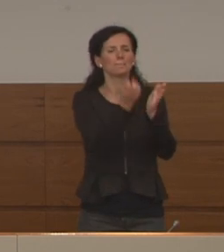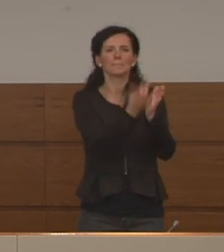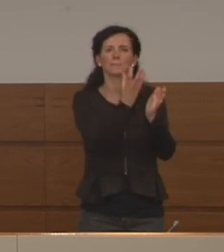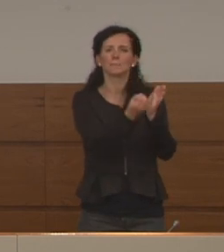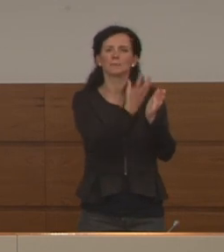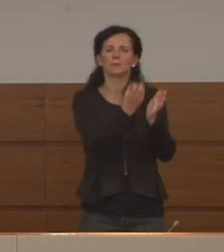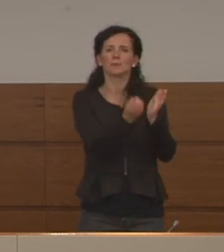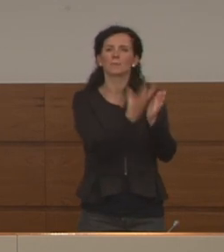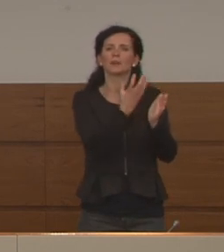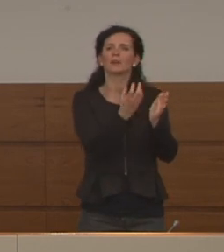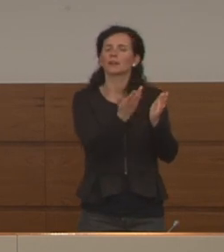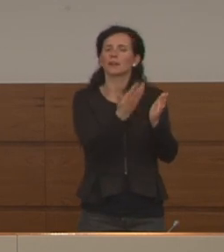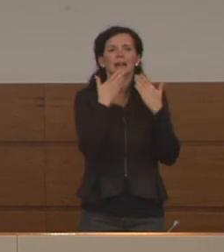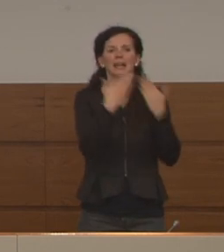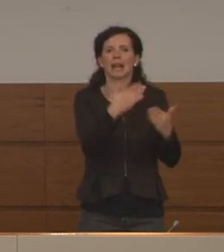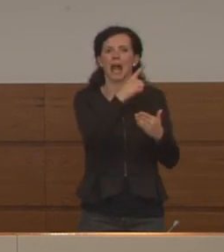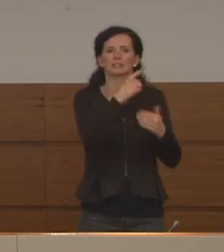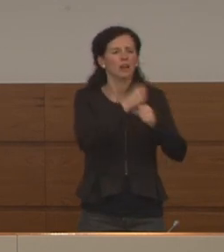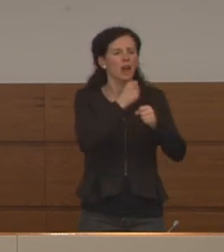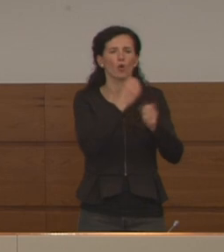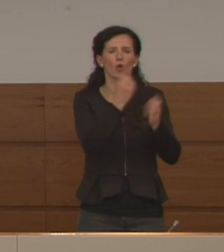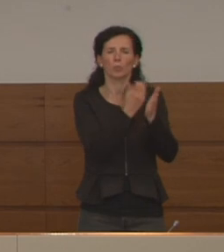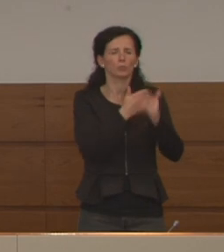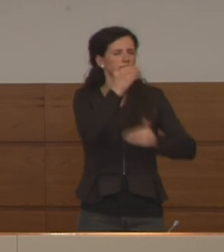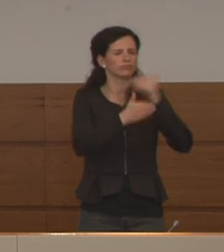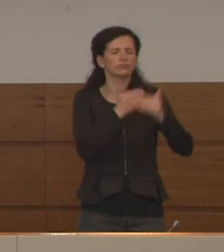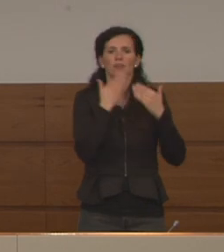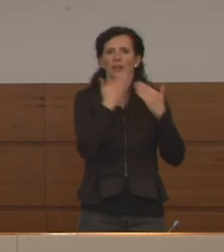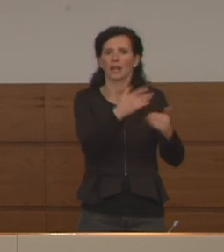le attività essenziali che sono state stabilite, identificate